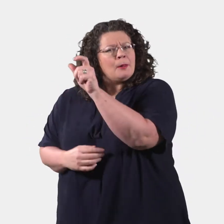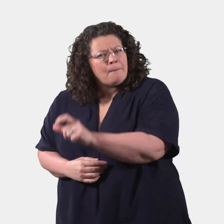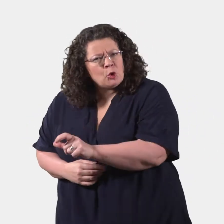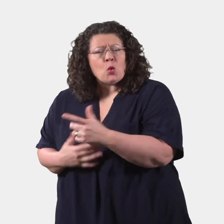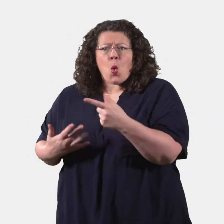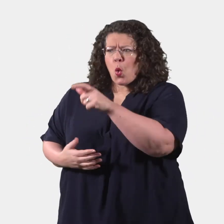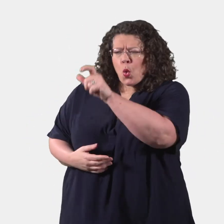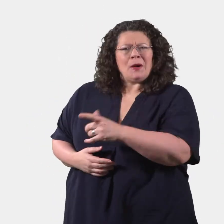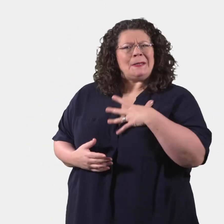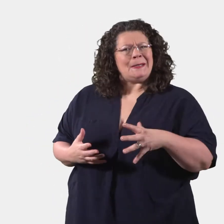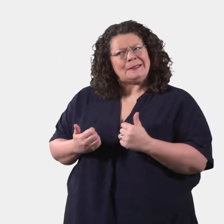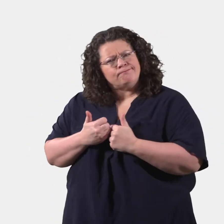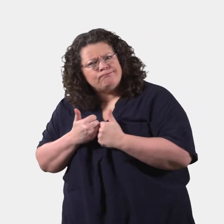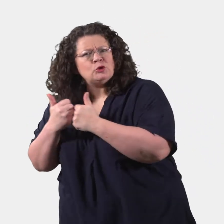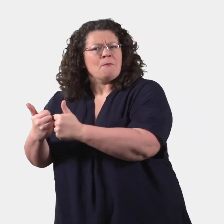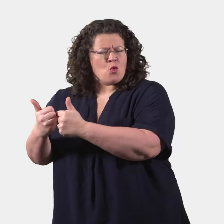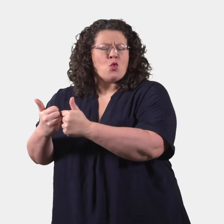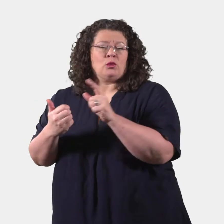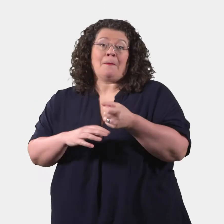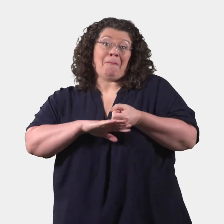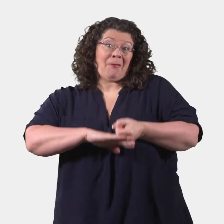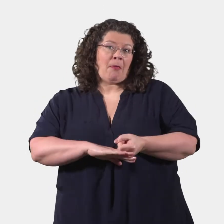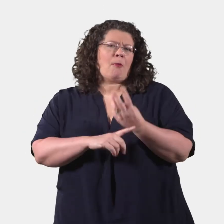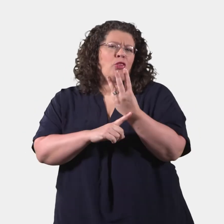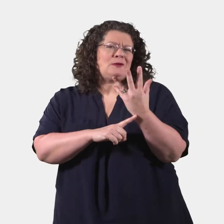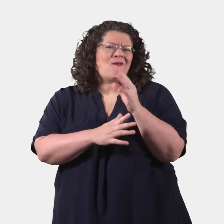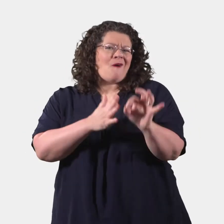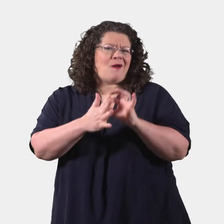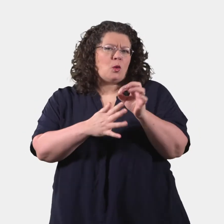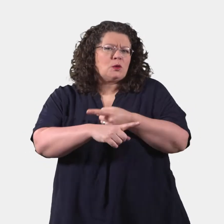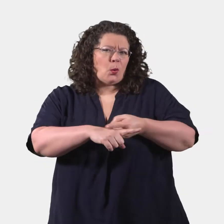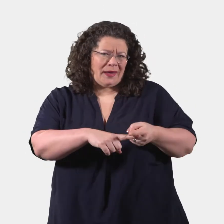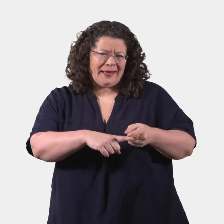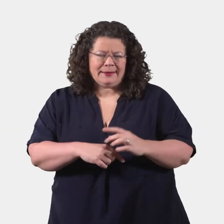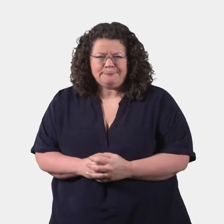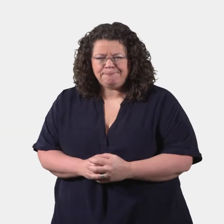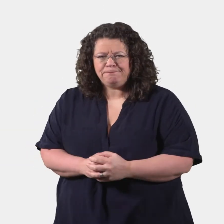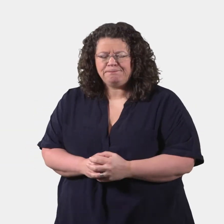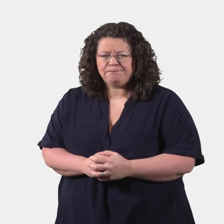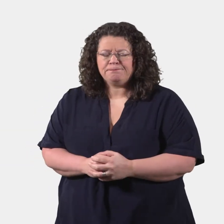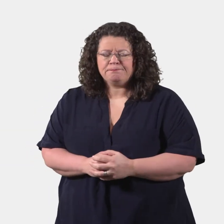35 awr yr wythnos yw Lwfans Gofalwyr.